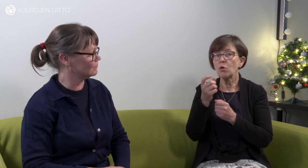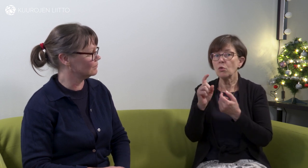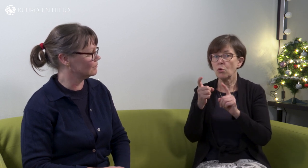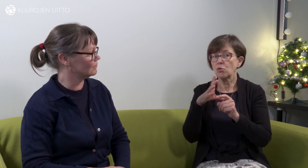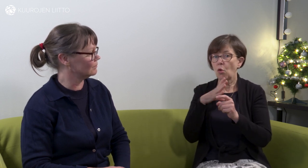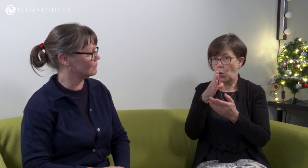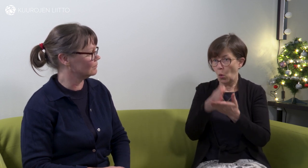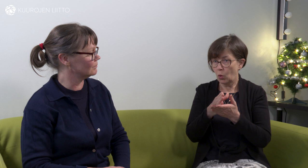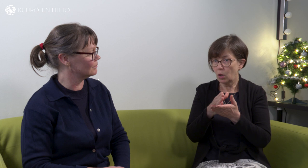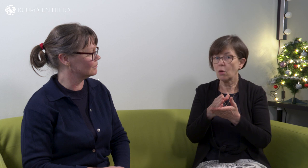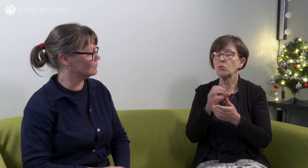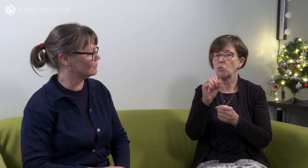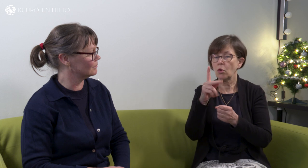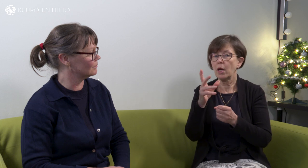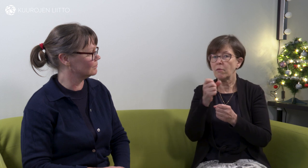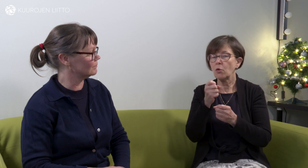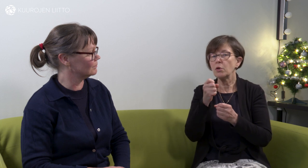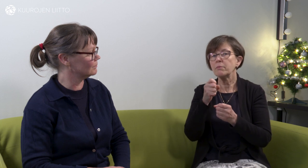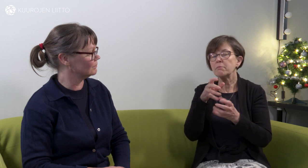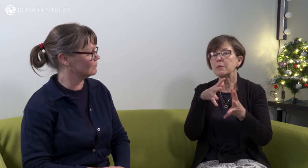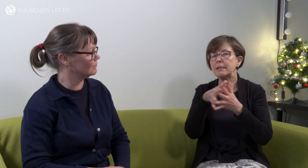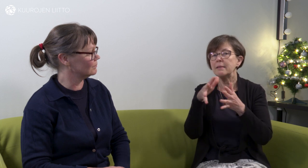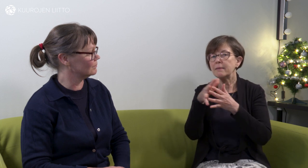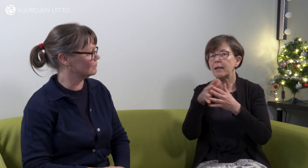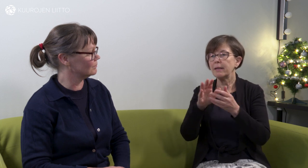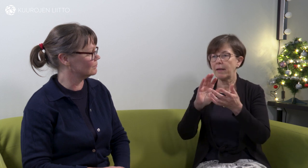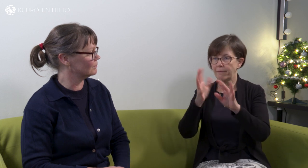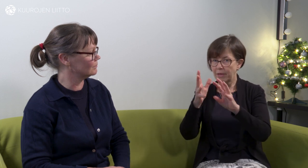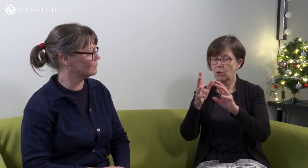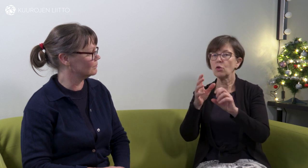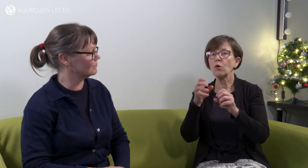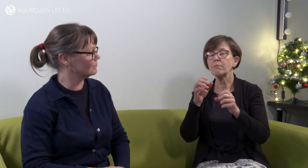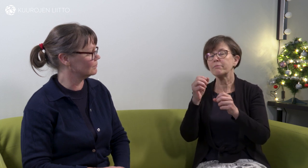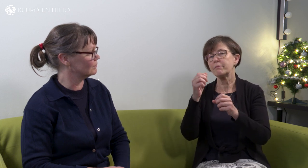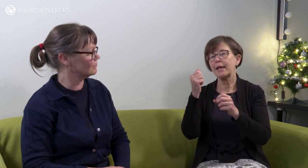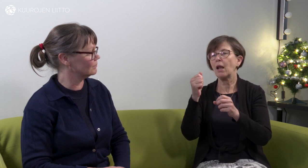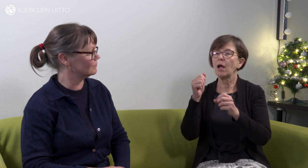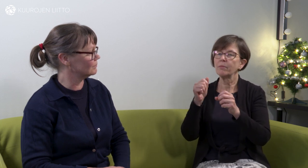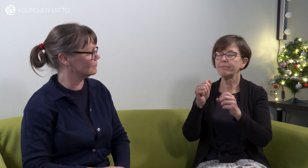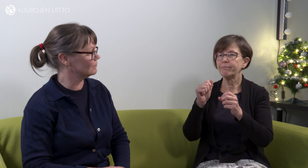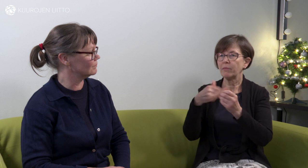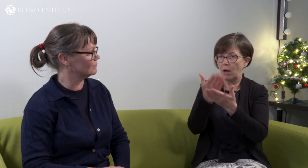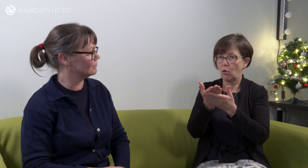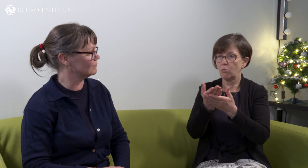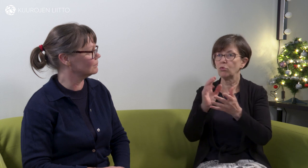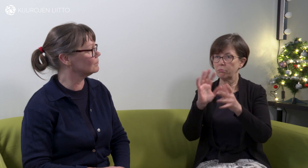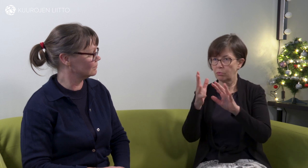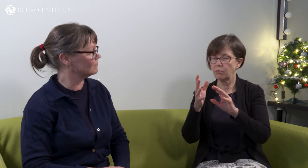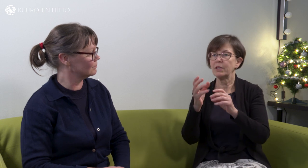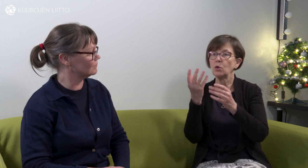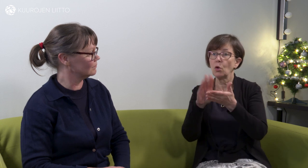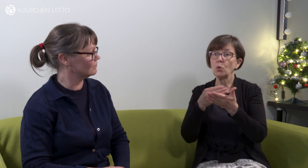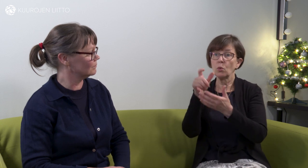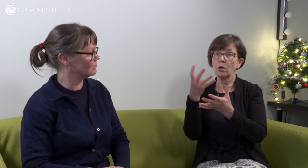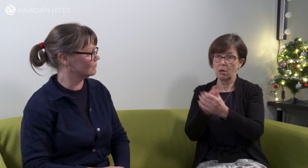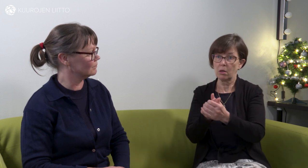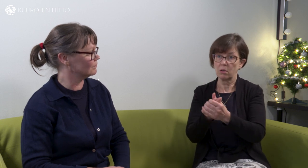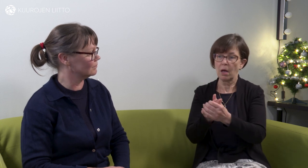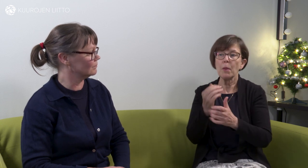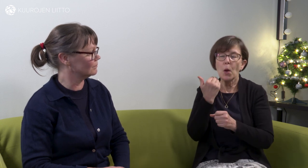Jos teillä on oikeus jonkinlaiseen tukeen, voitte täyttää hakemuksen tulkin kanssa.